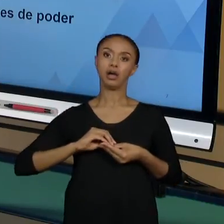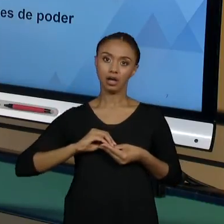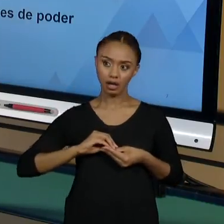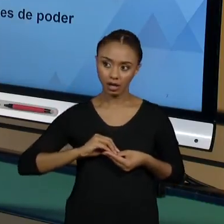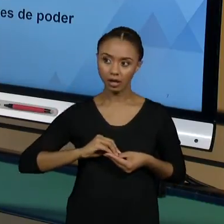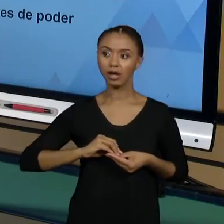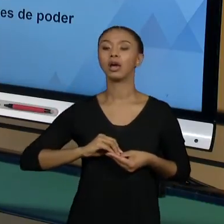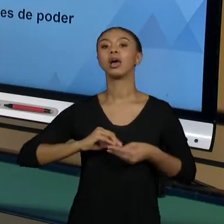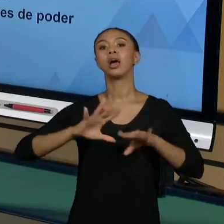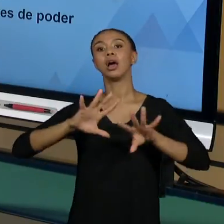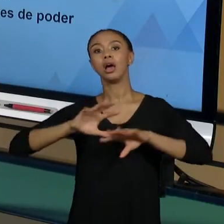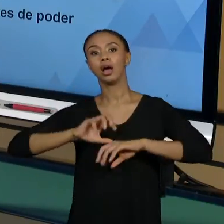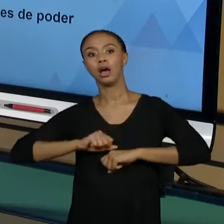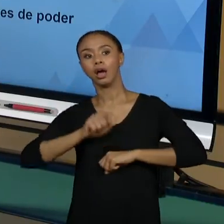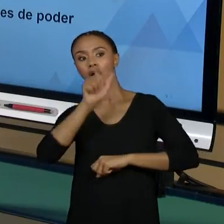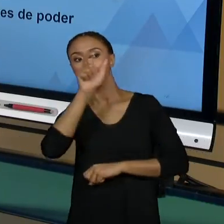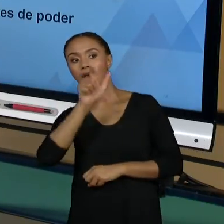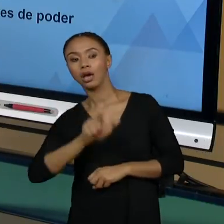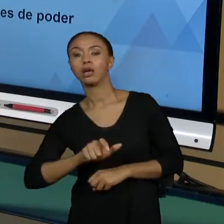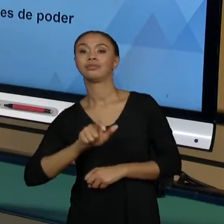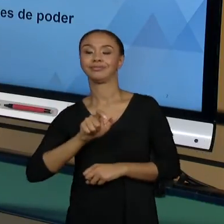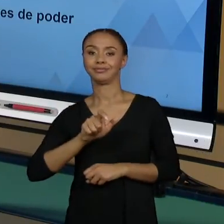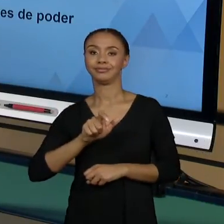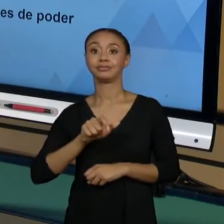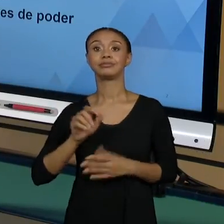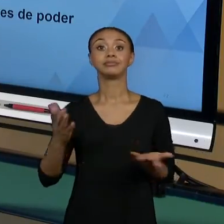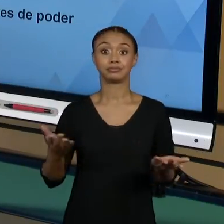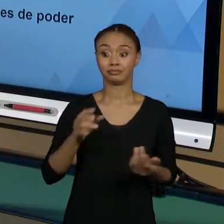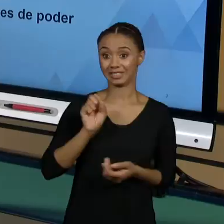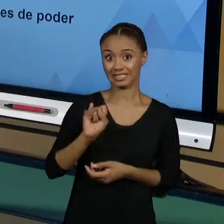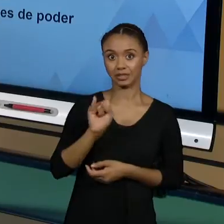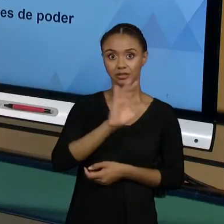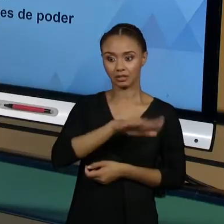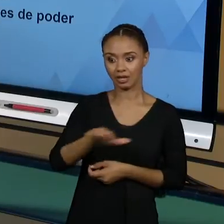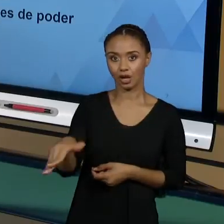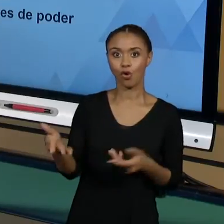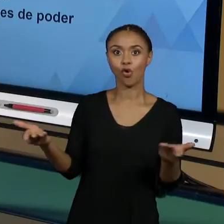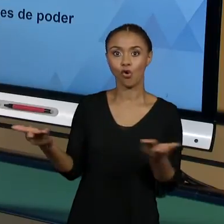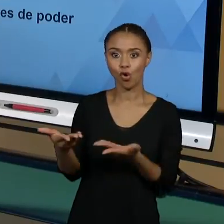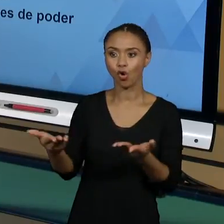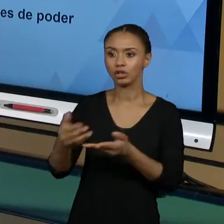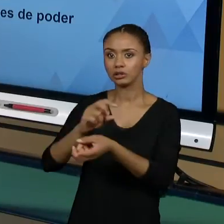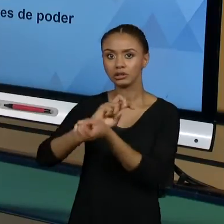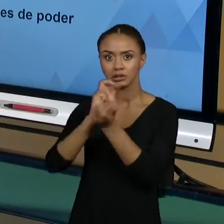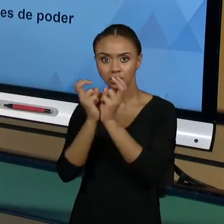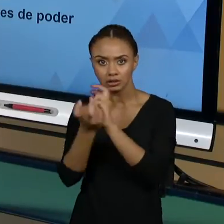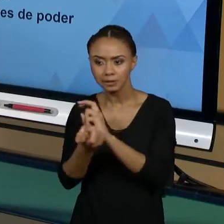CAPOEIRISTA. ENTÃO SE AS CRIANÇAS, HOJE, ELAS ESTUDAM CAPOEIRA NA ESCOLA, SE ELAS JOGAM